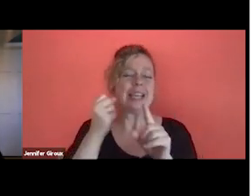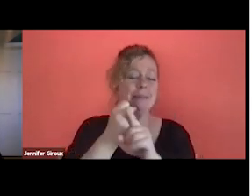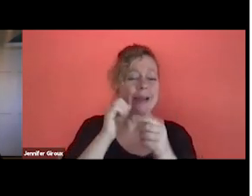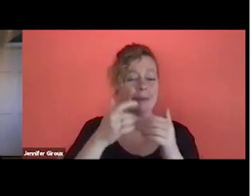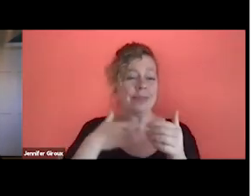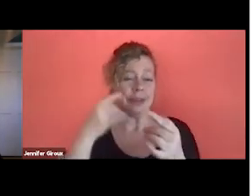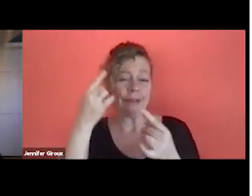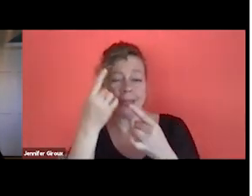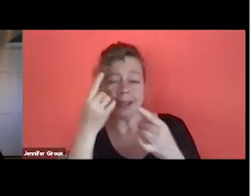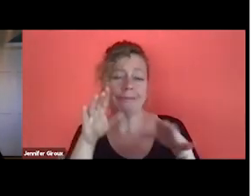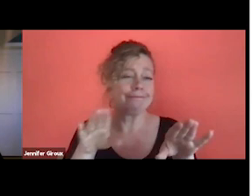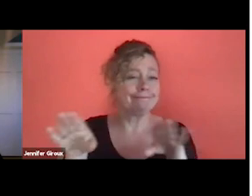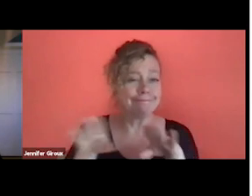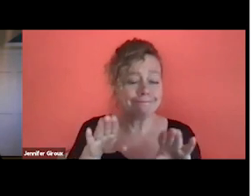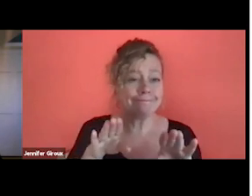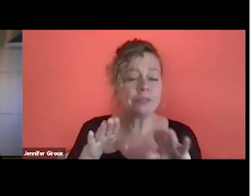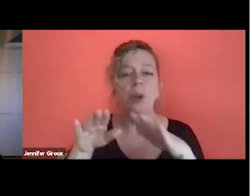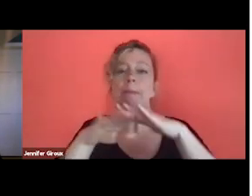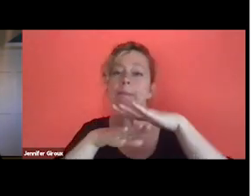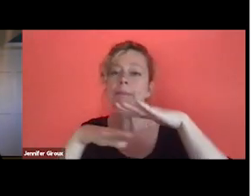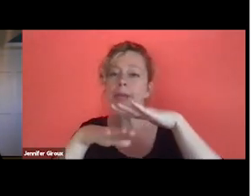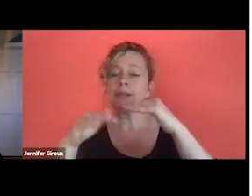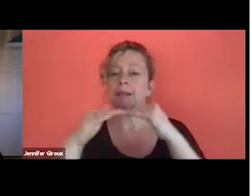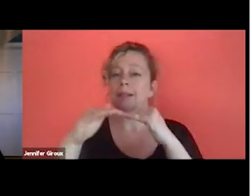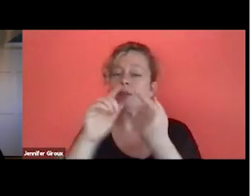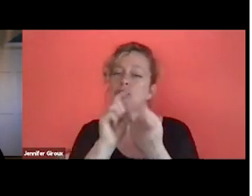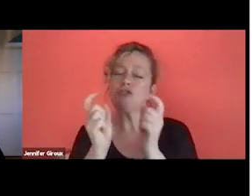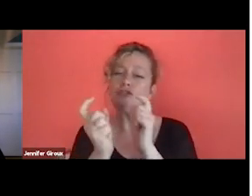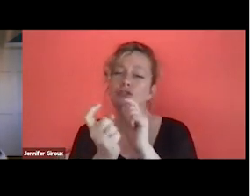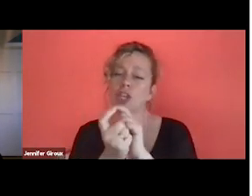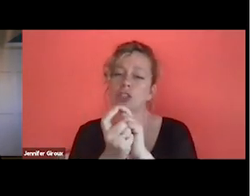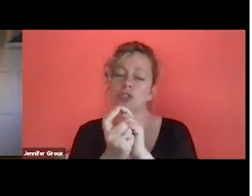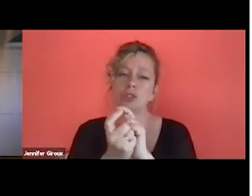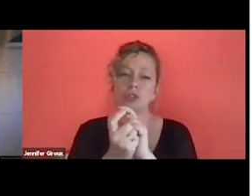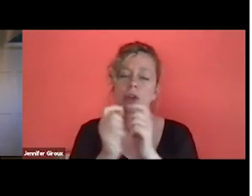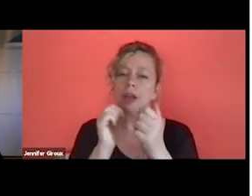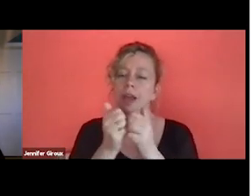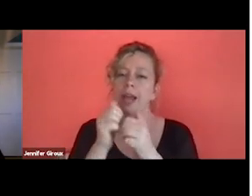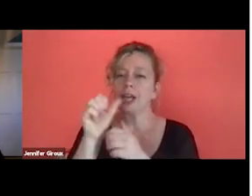cómo actuamos y, en un nivel muy básico, incluso cambiar la forma de comer un bocadillo